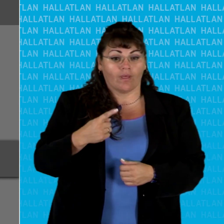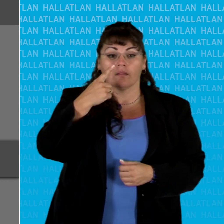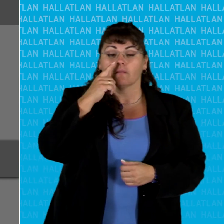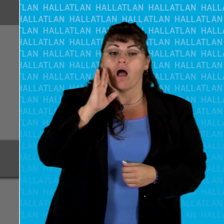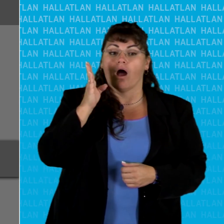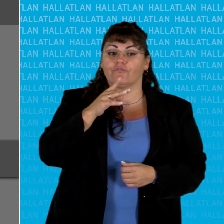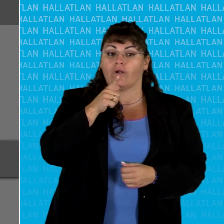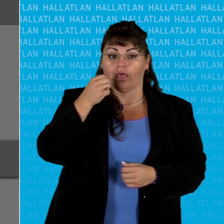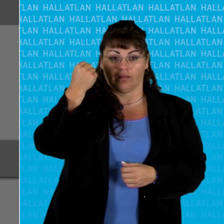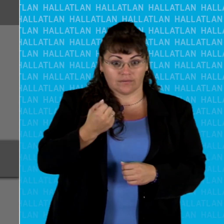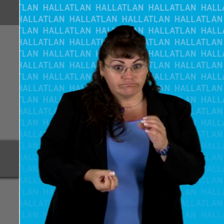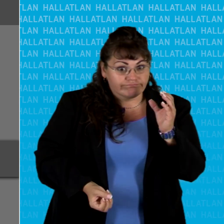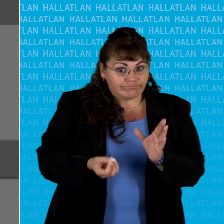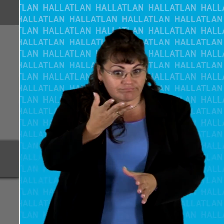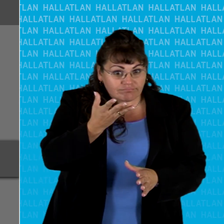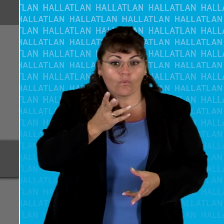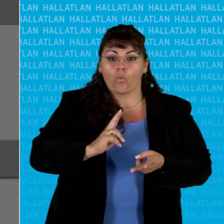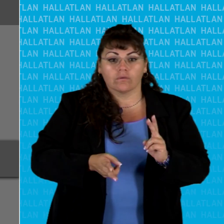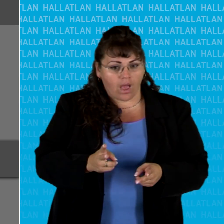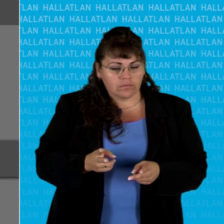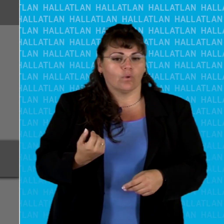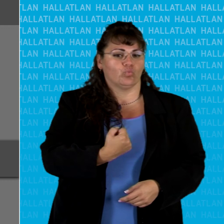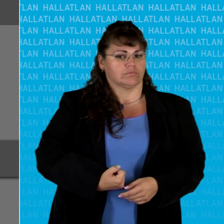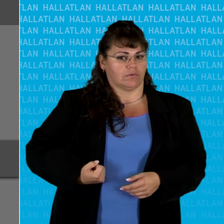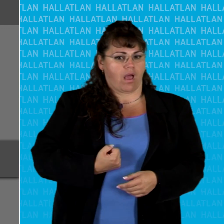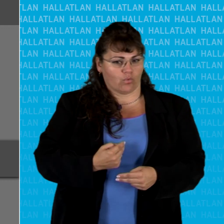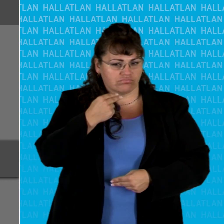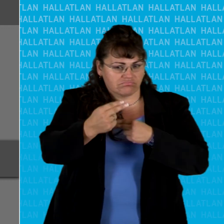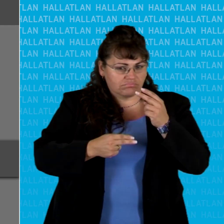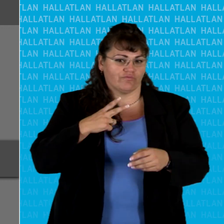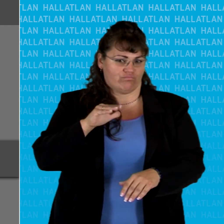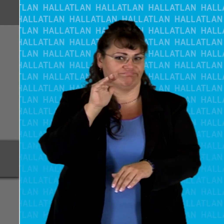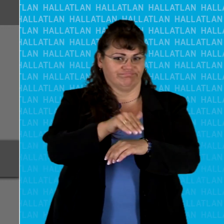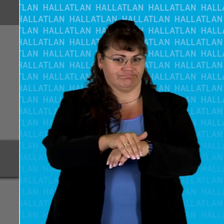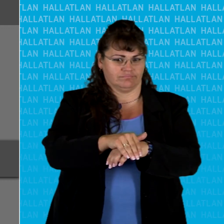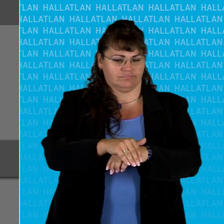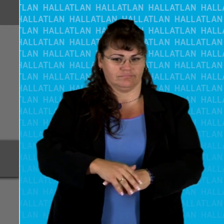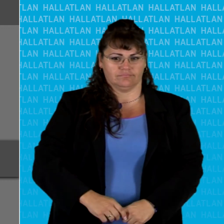A NAFLD létét ultrahangos vizsgálattal állapították meg.